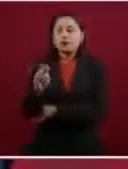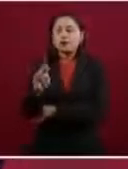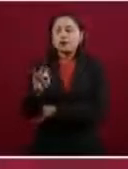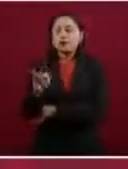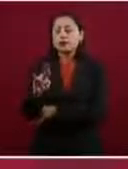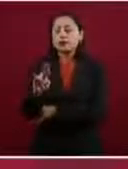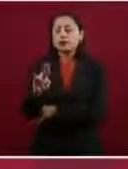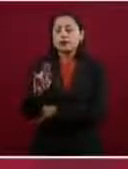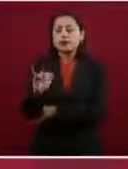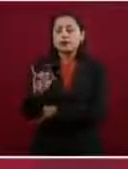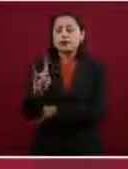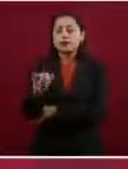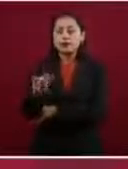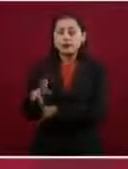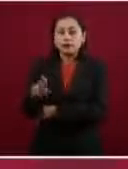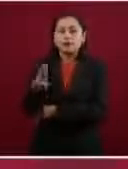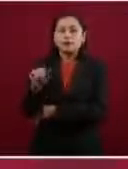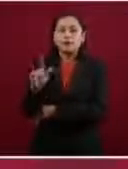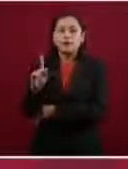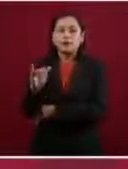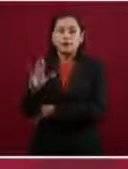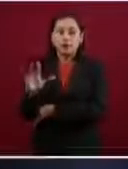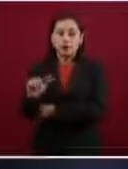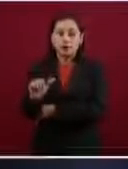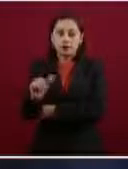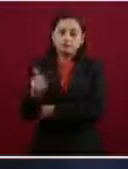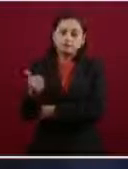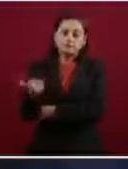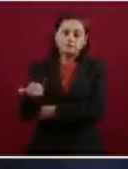Malpica, ahí queda eso.